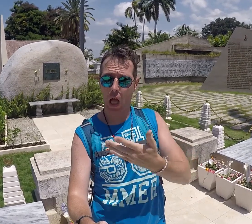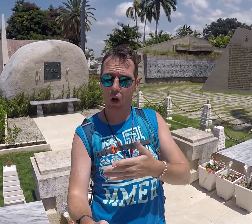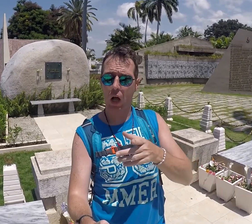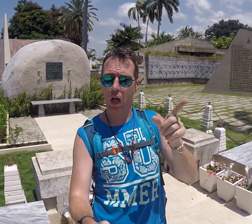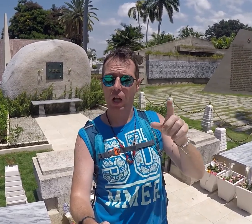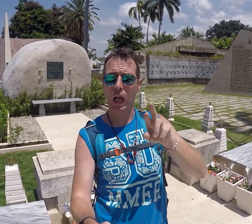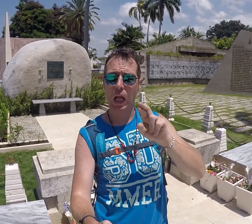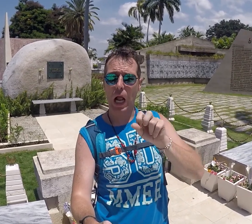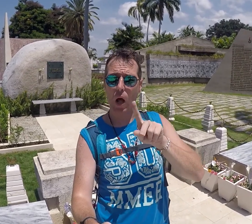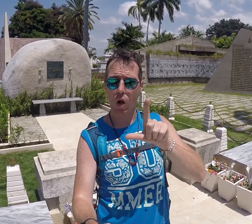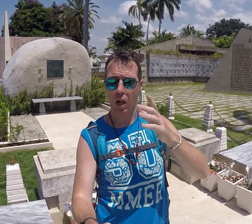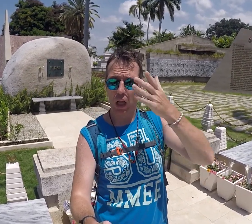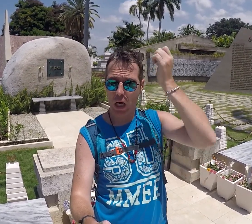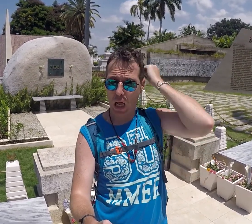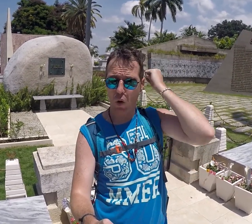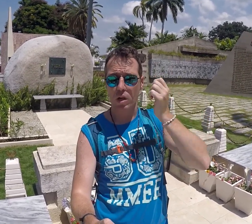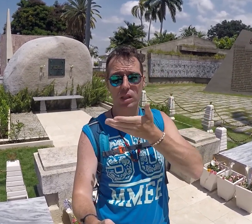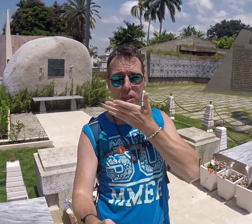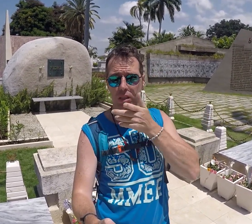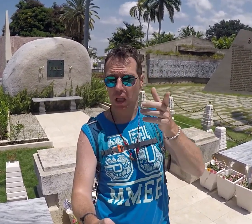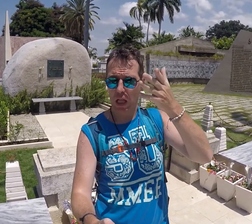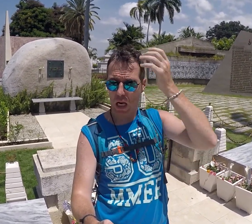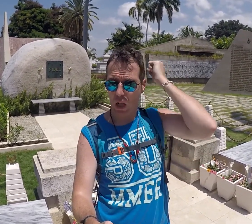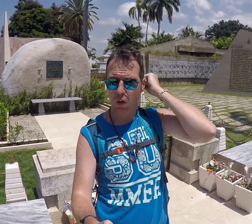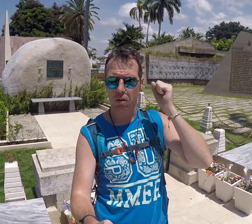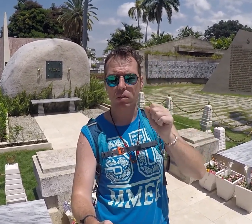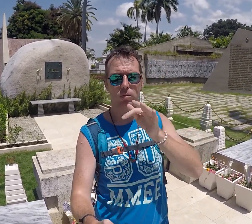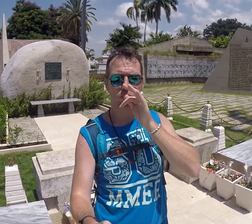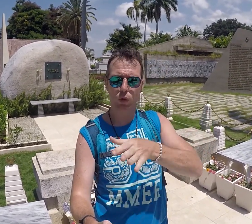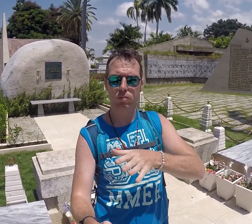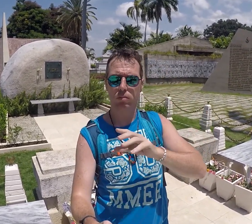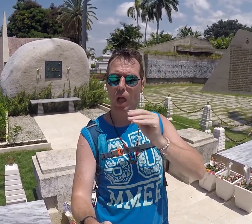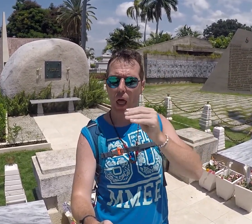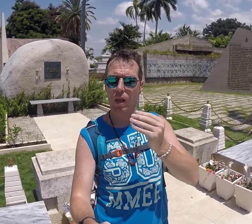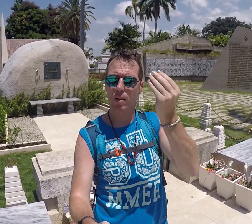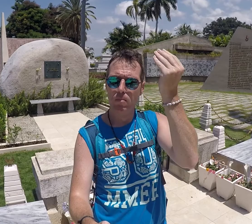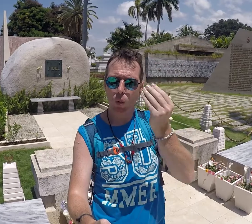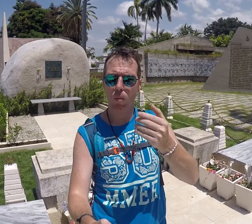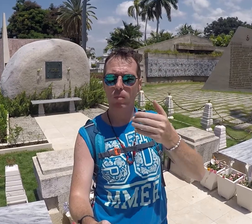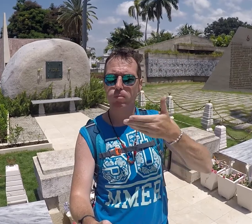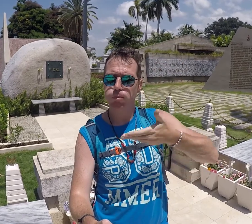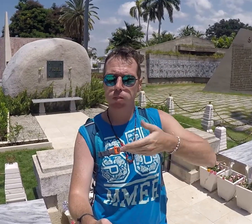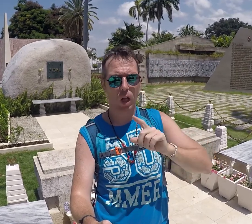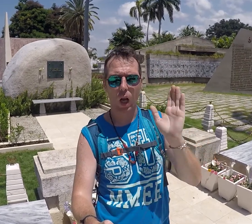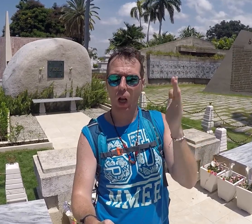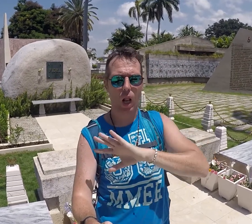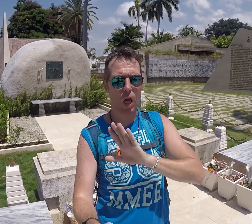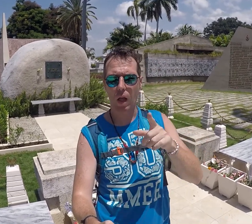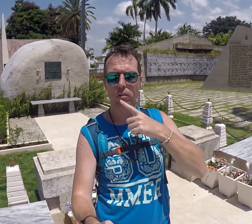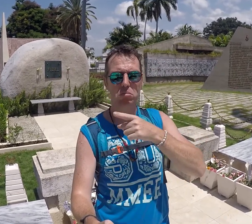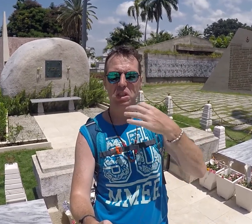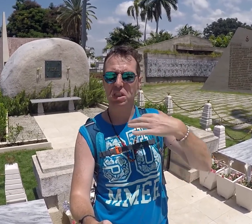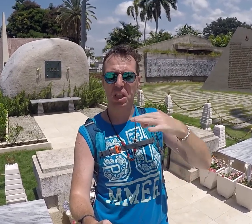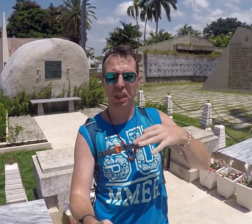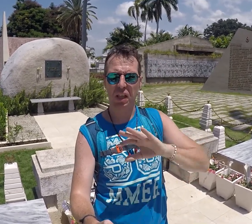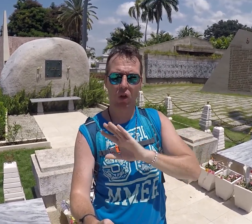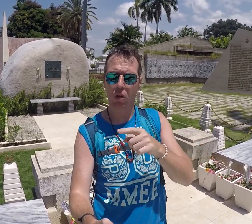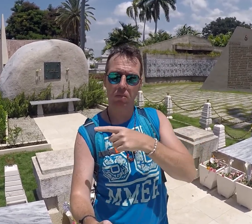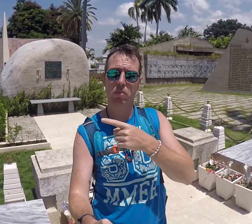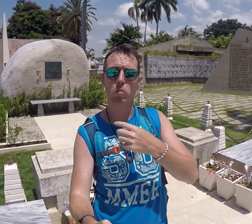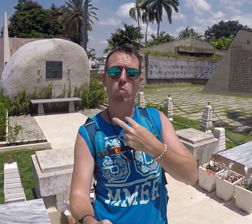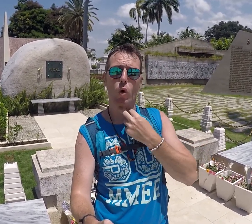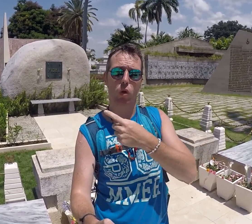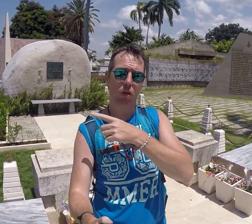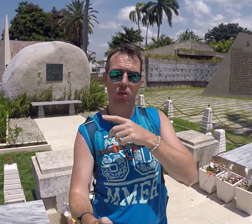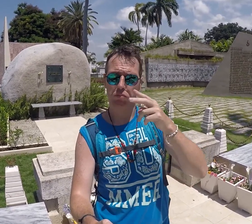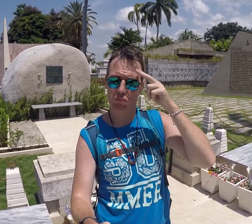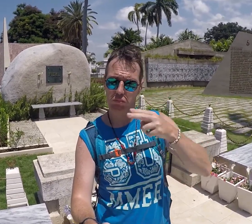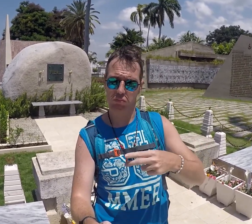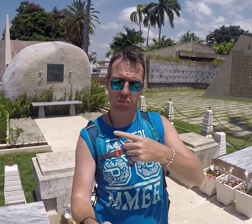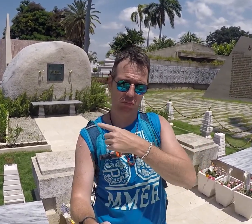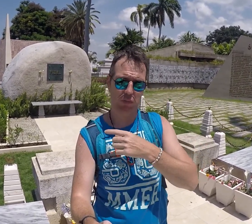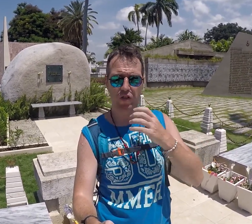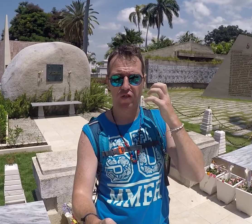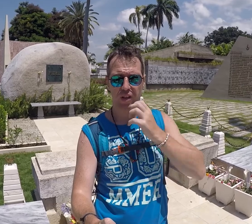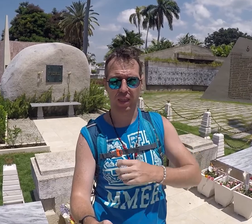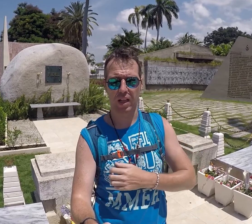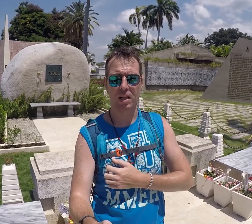Por lo tanto, hoy en día Raúl, su hermano, ha respetado su decisión, era sencillo